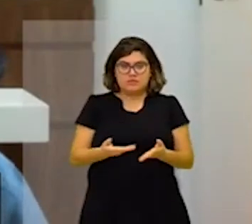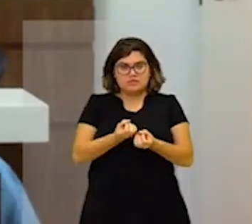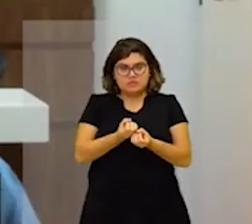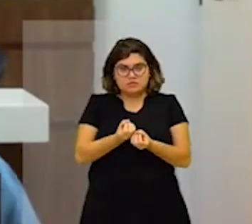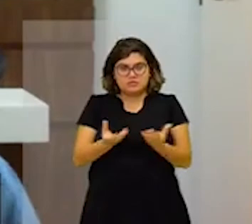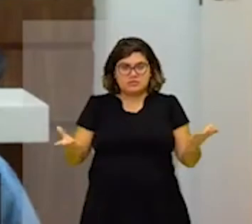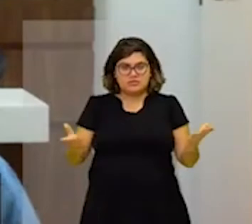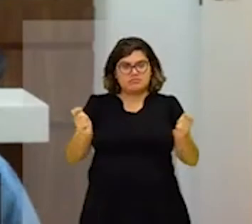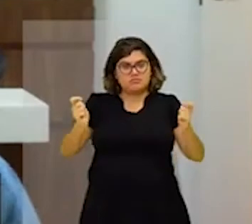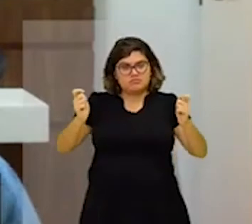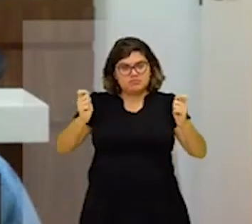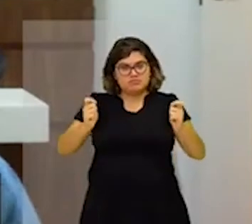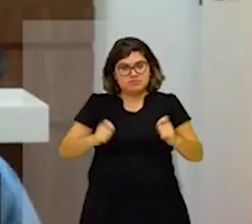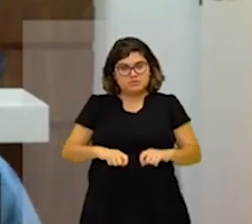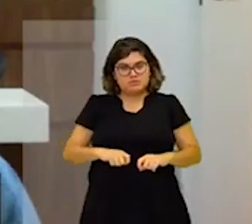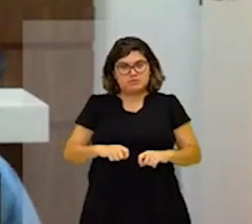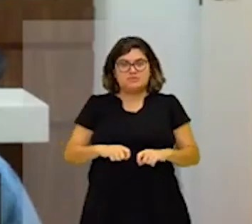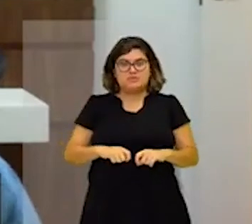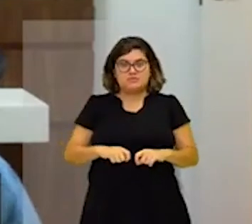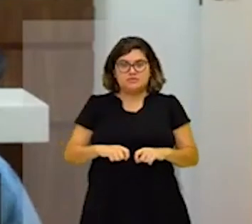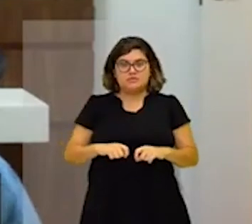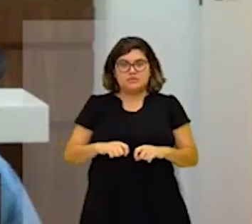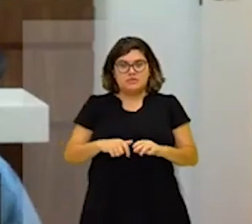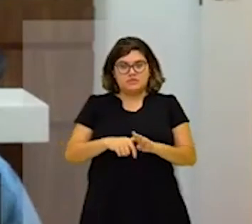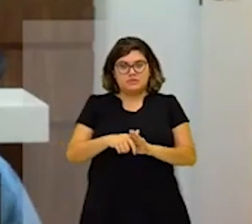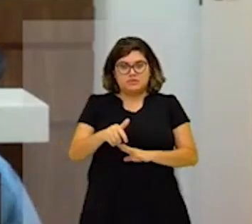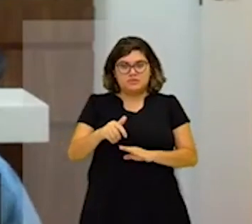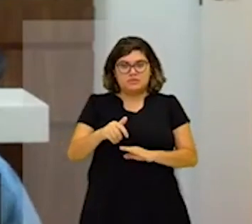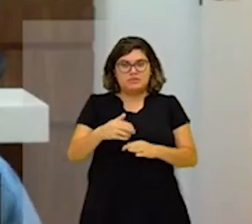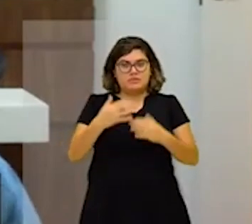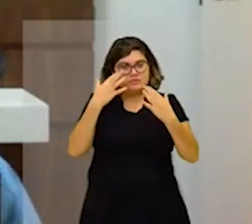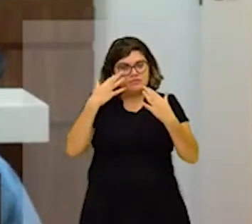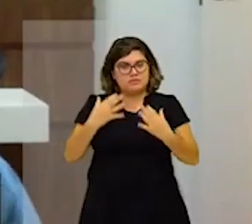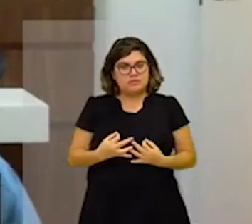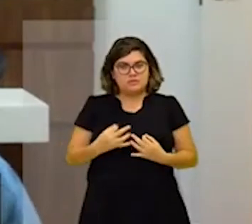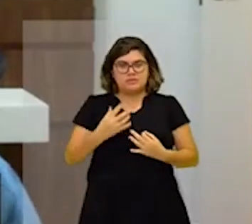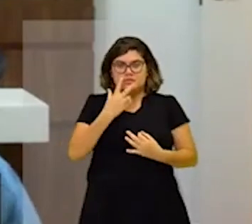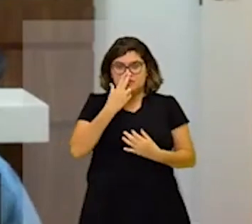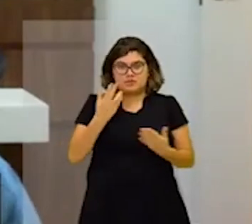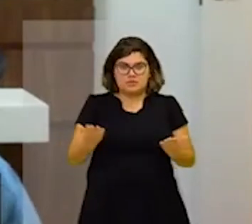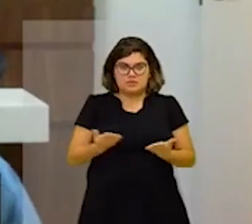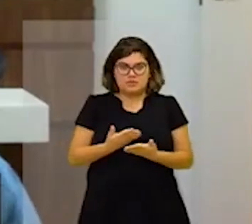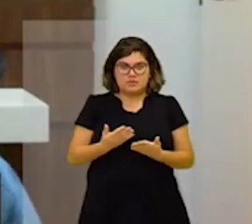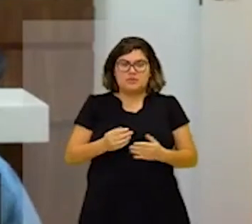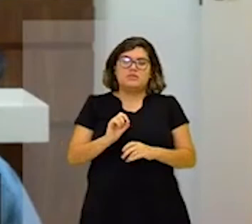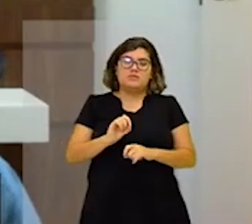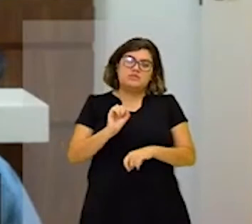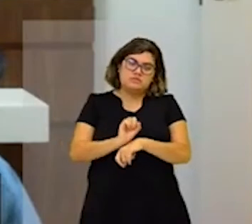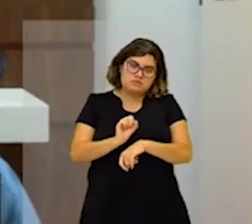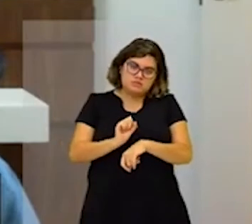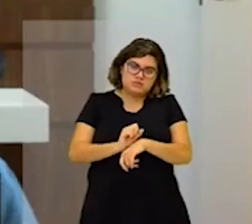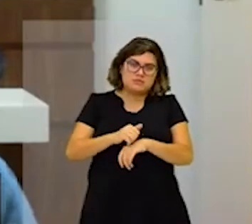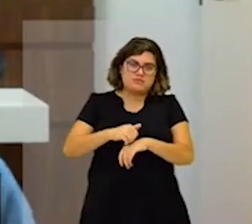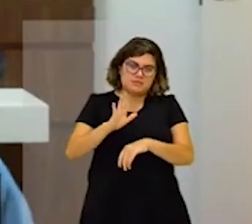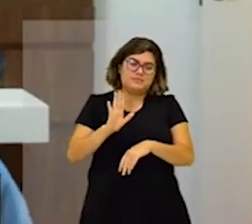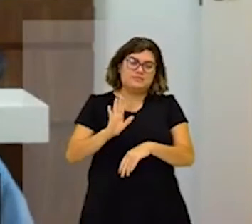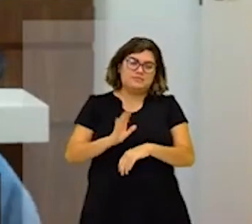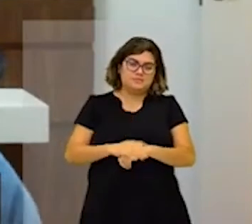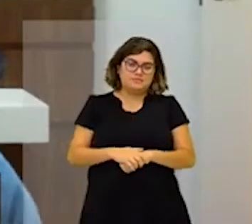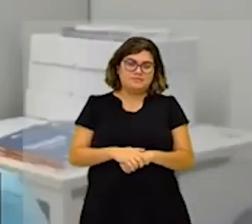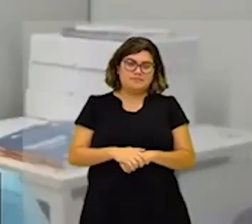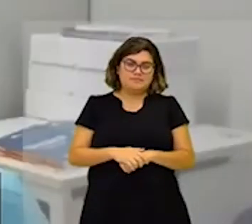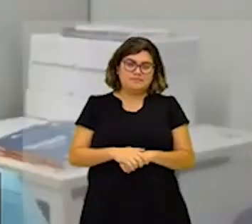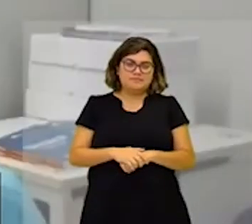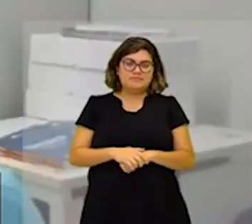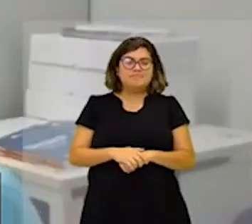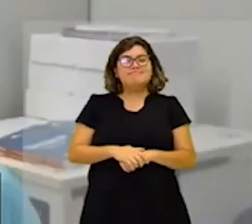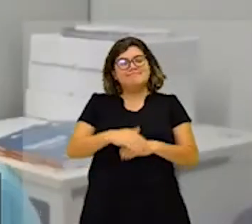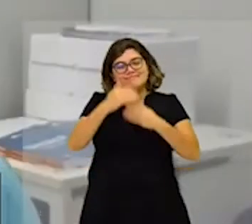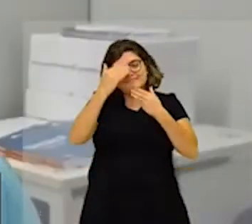possível conselho de prudência acho que agora é hora de esperar um pouco muito obrigada professor